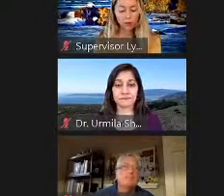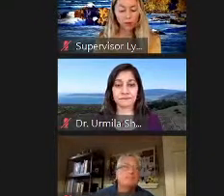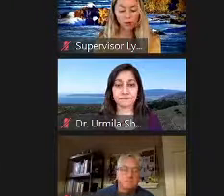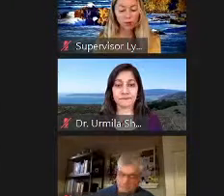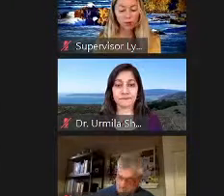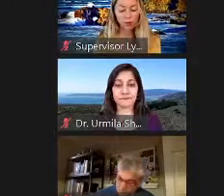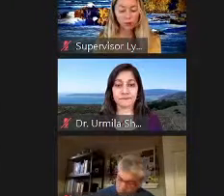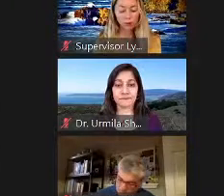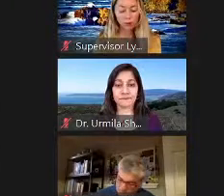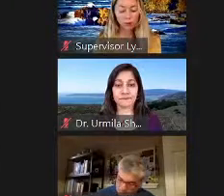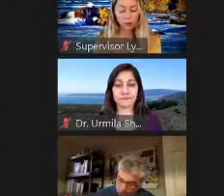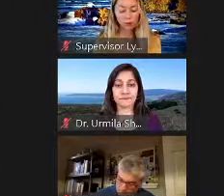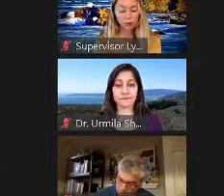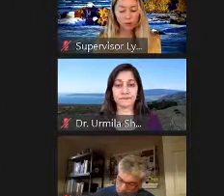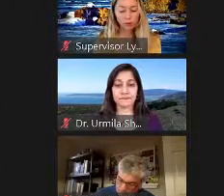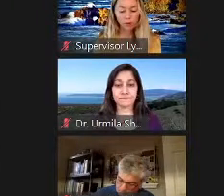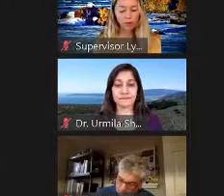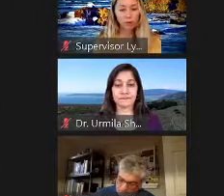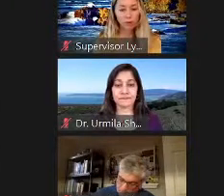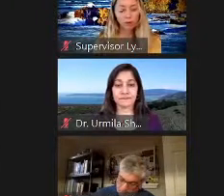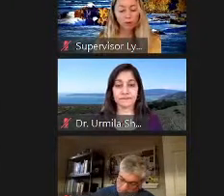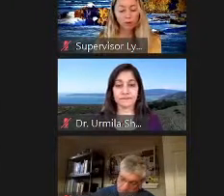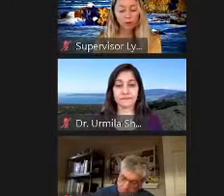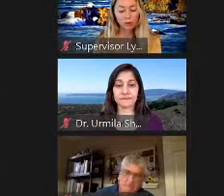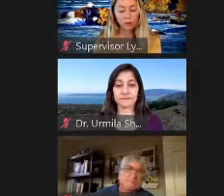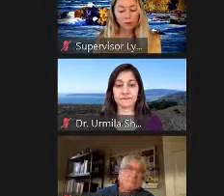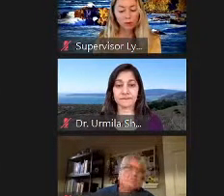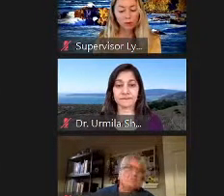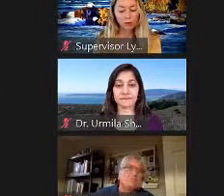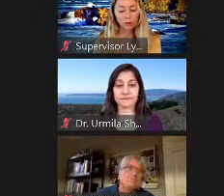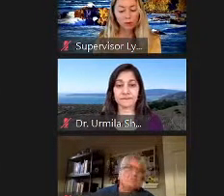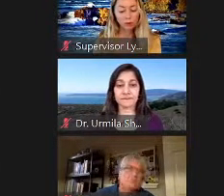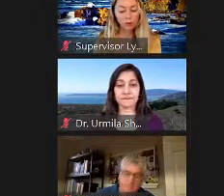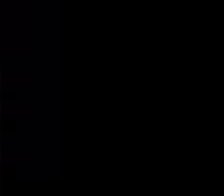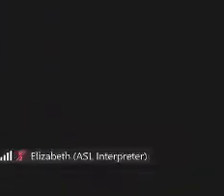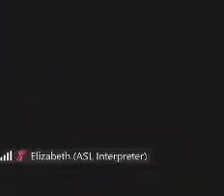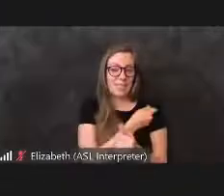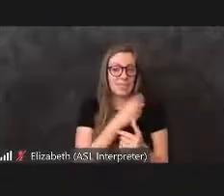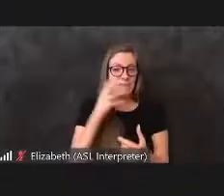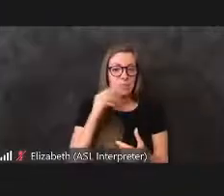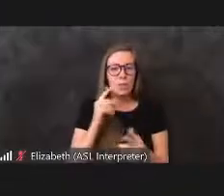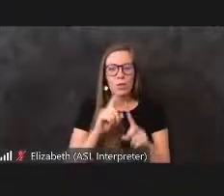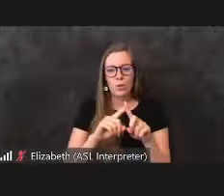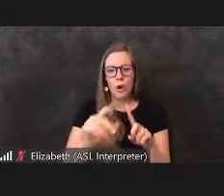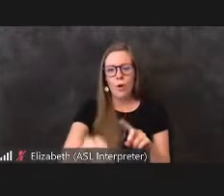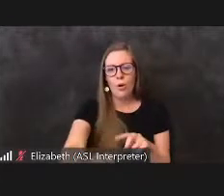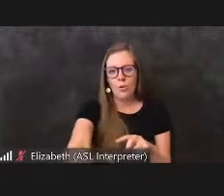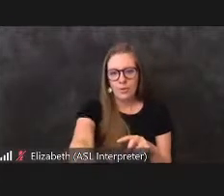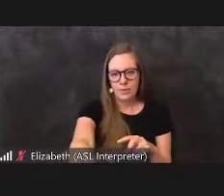No te estoy diciendo cuando se individuos están a individuos están han sido vacunadas.